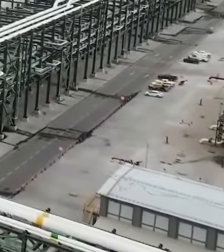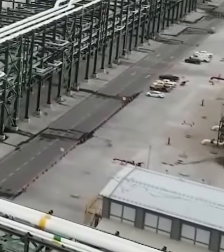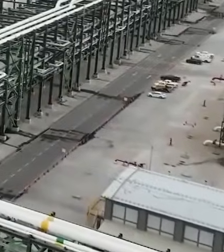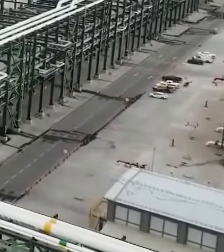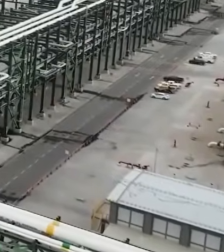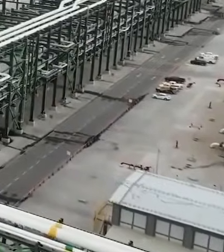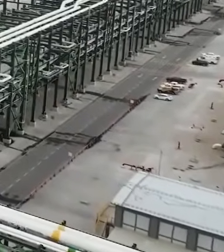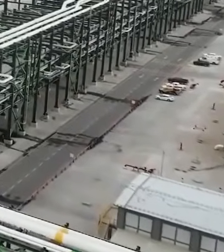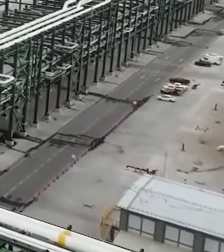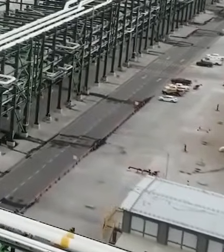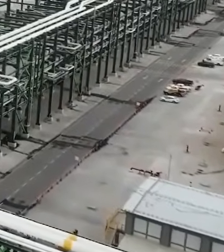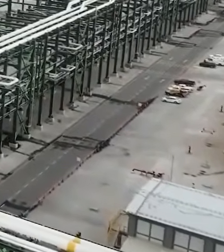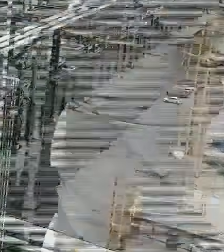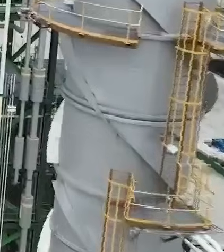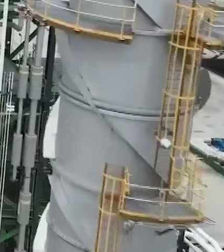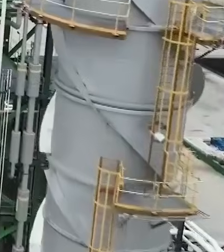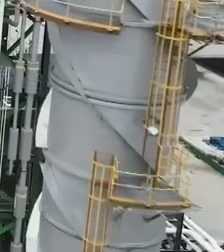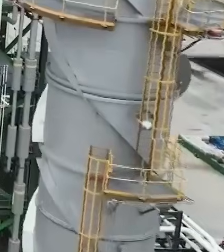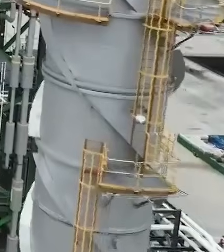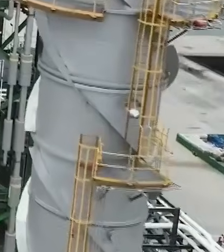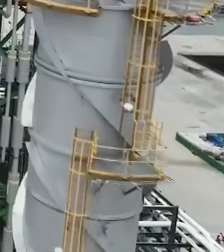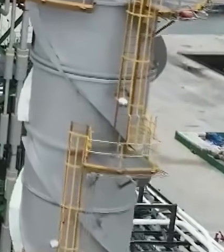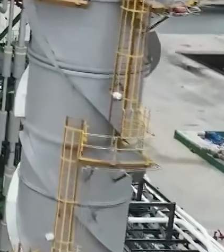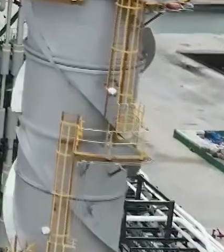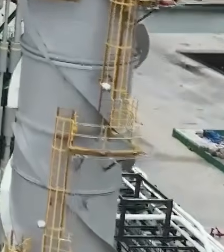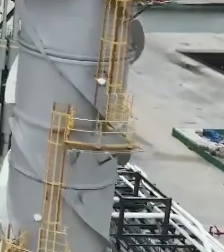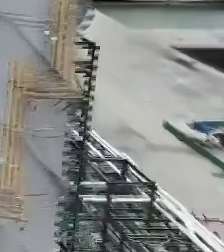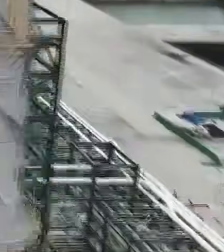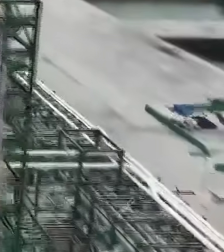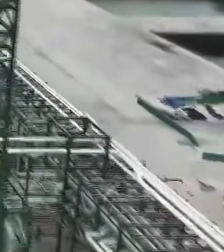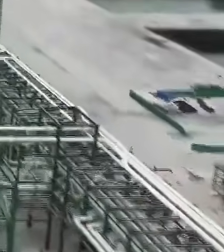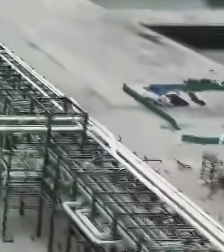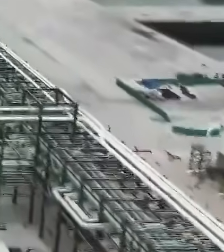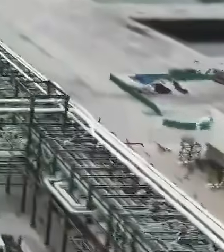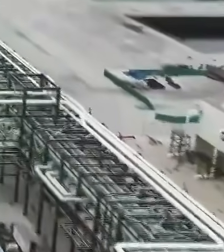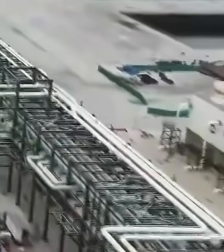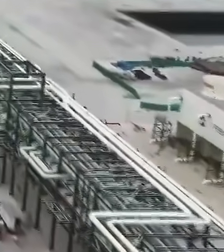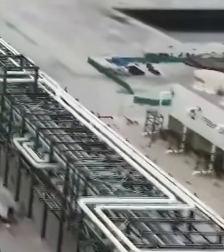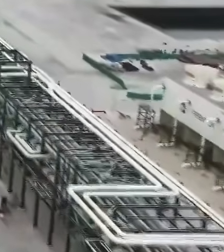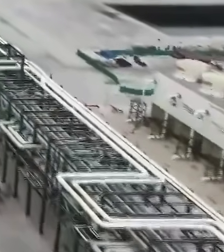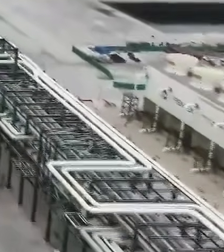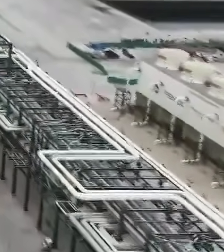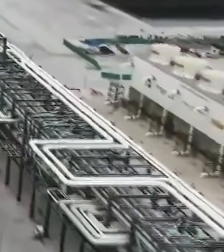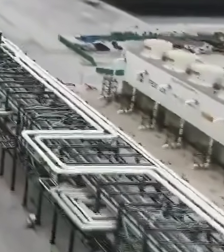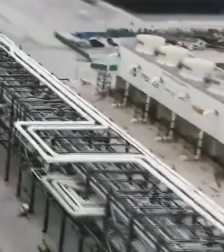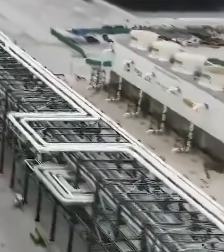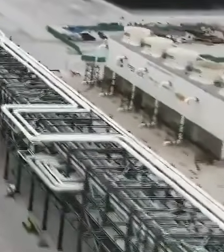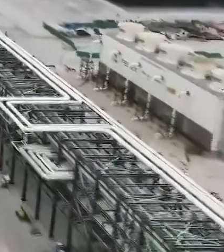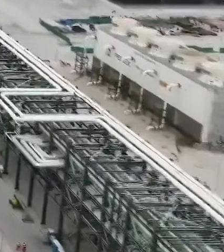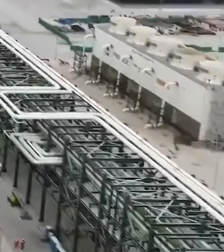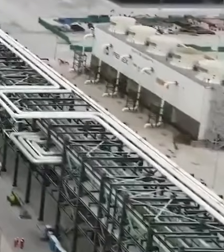la obra es una obra colosal es una reformadora una planta que nos va a permitir producir gasolina de